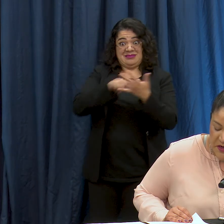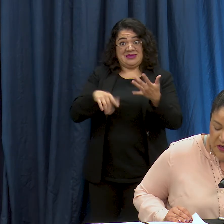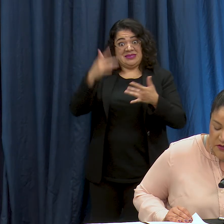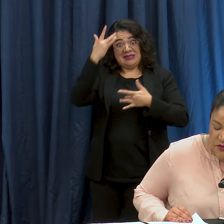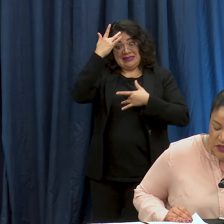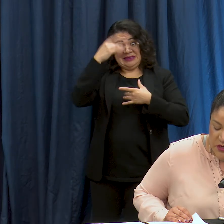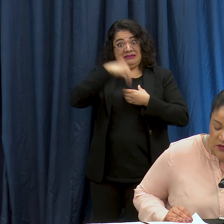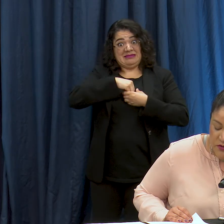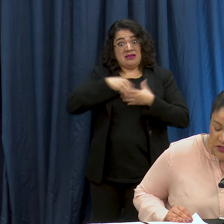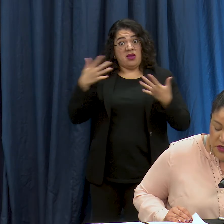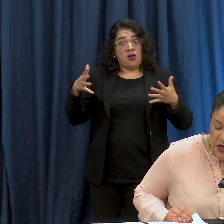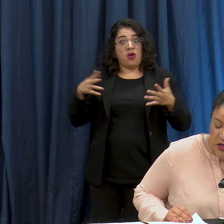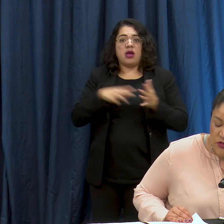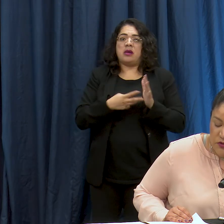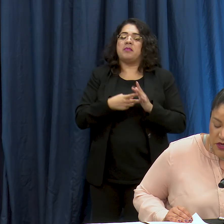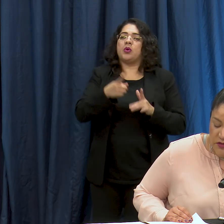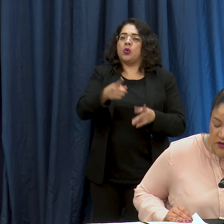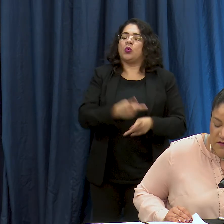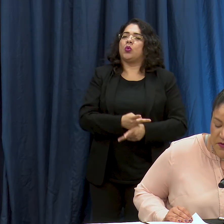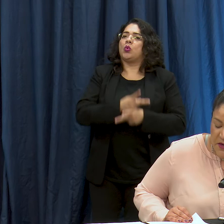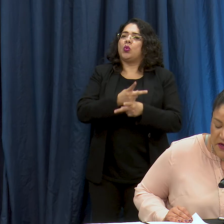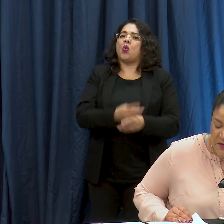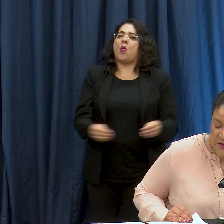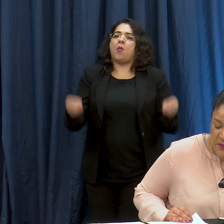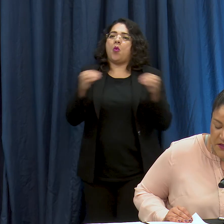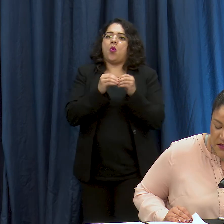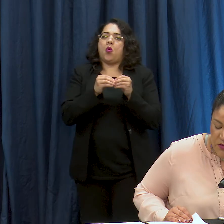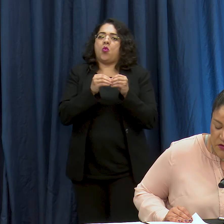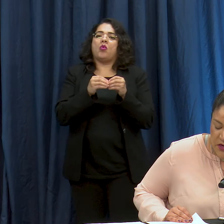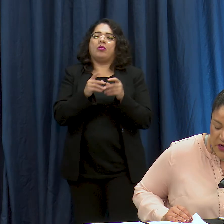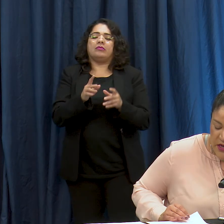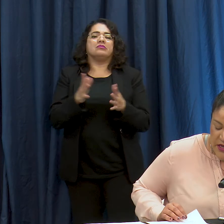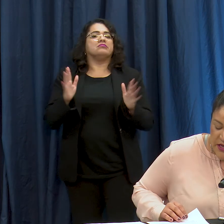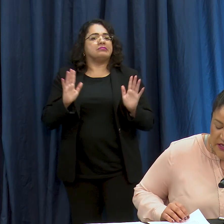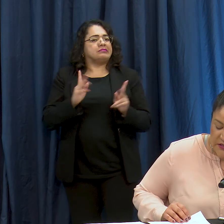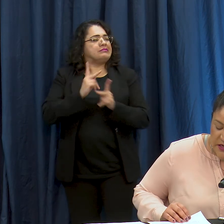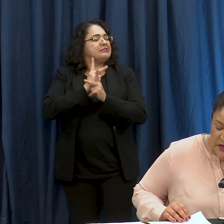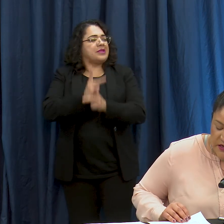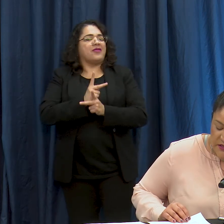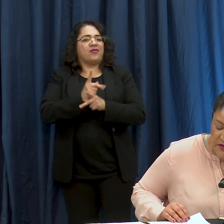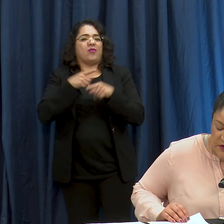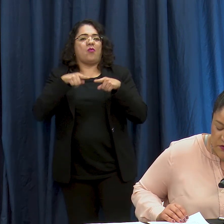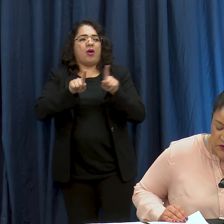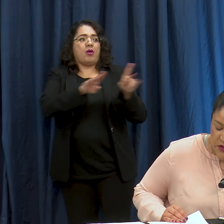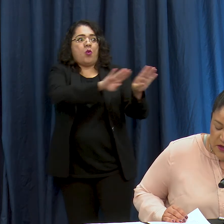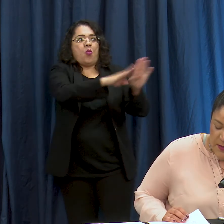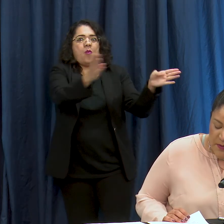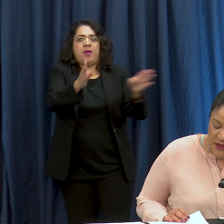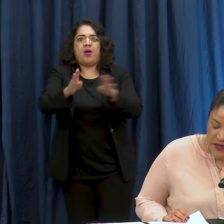de su de reducir surya infer may infer marseilles con esta esta v rose mantenga